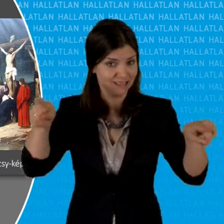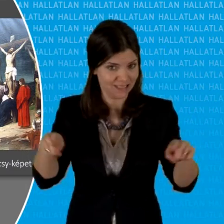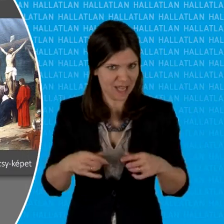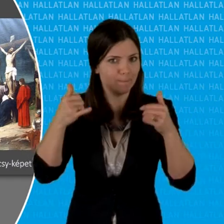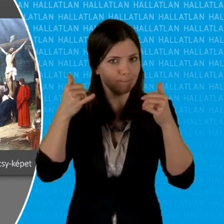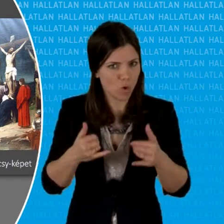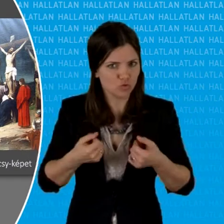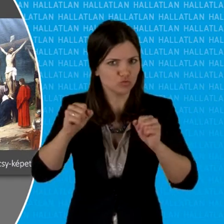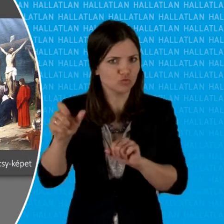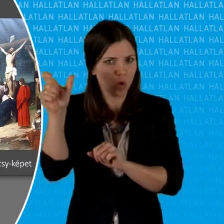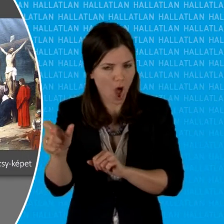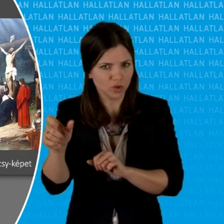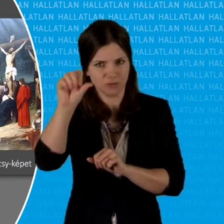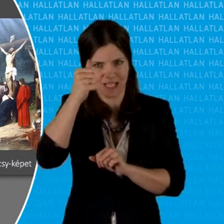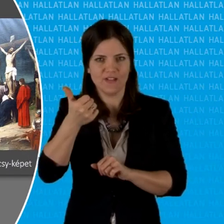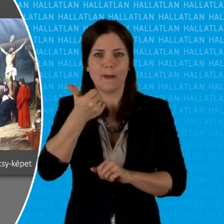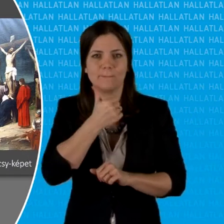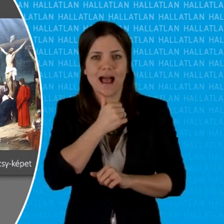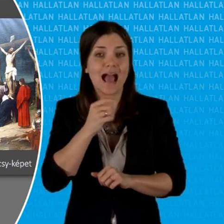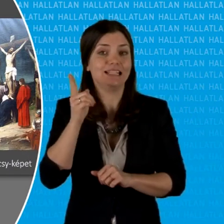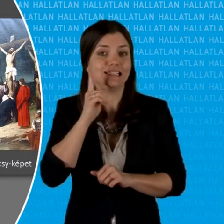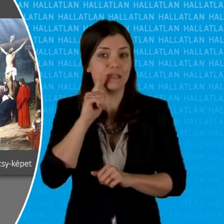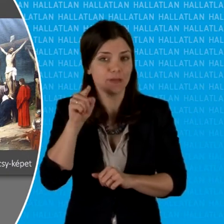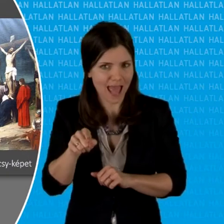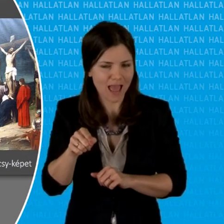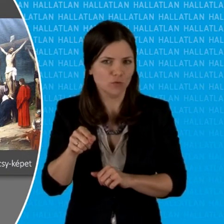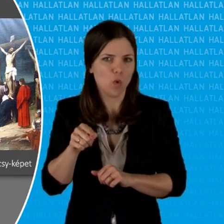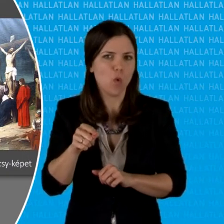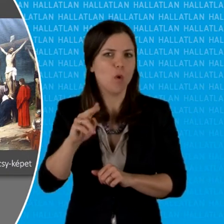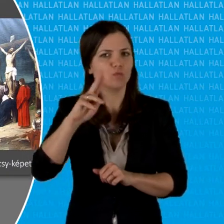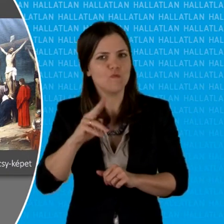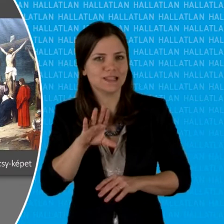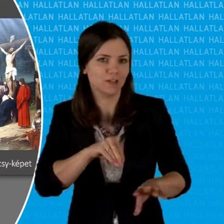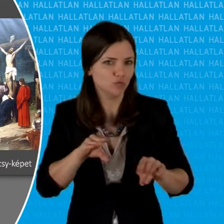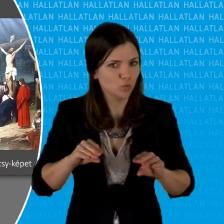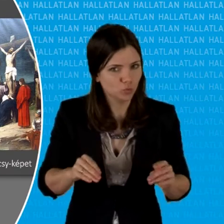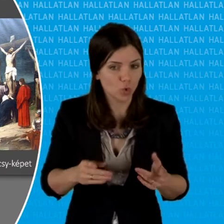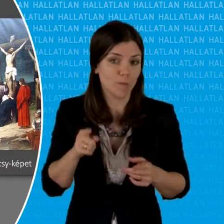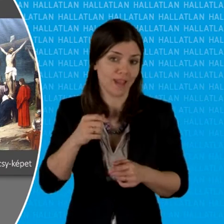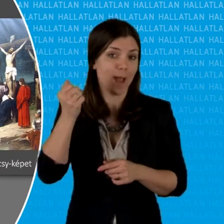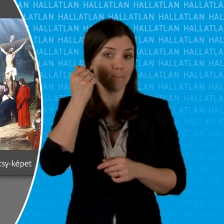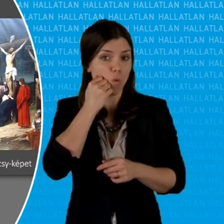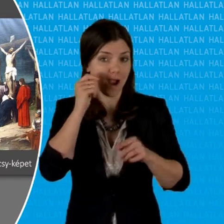Az alkotás jelenleg Pákh Imre műgyűjtő tulajdonában van.